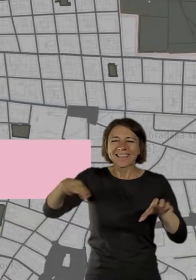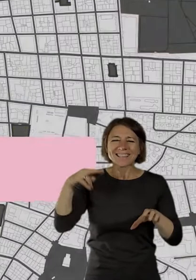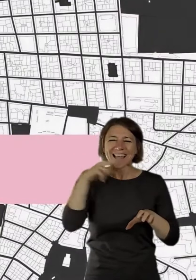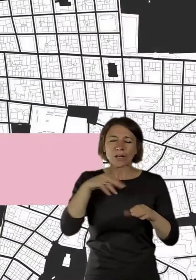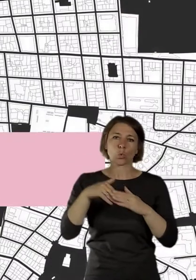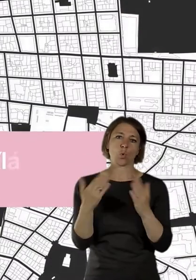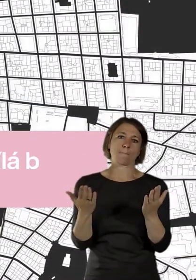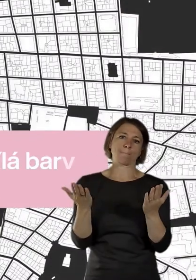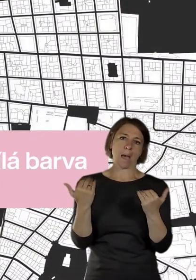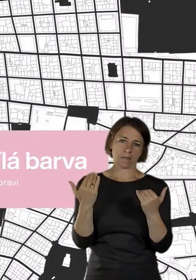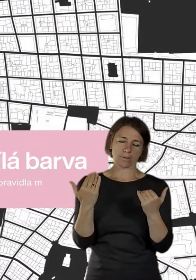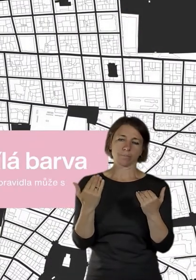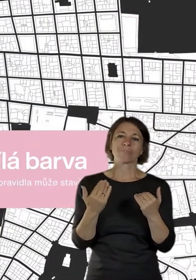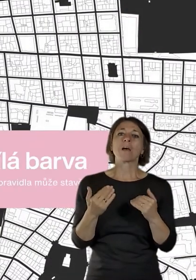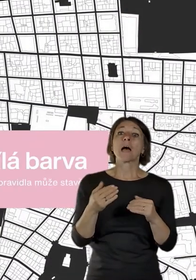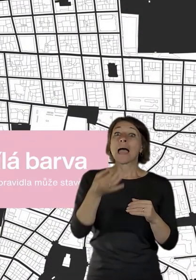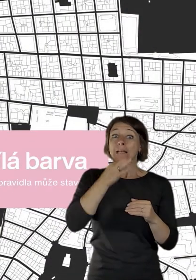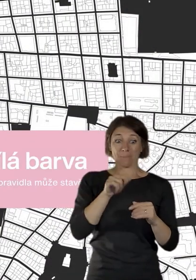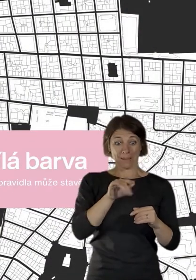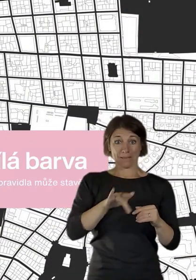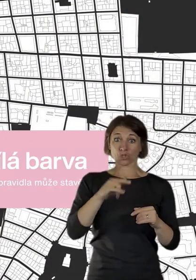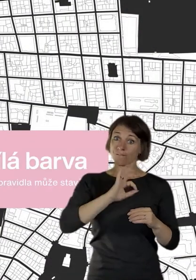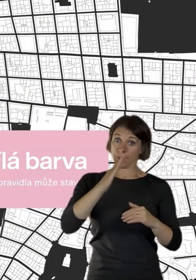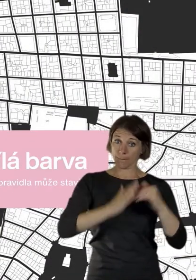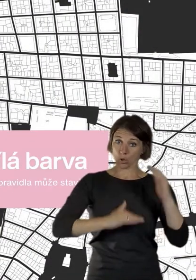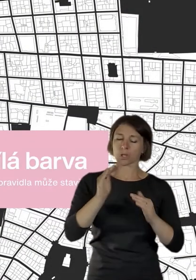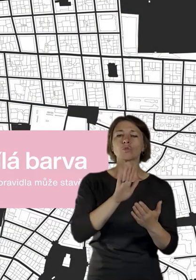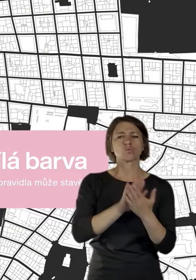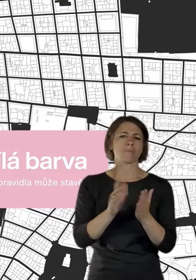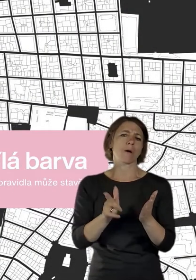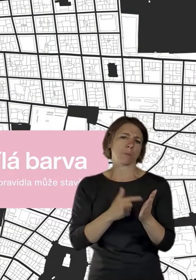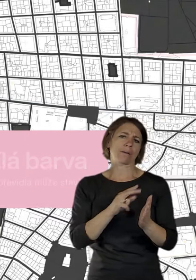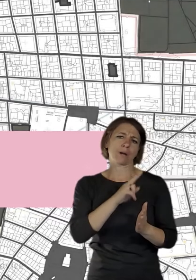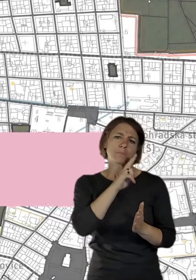Stavební bloky zůstávají bílé. Tam, kde je bílá barva, se zpravidla může stavět.